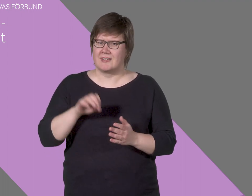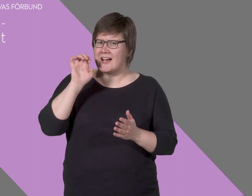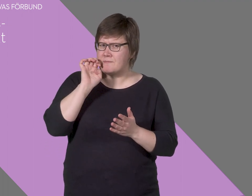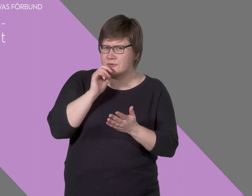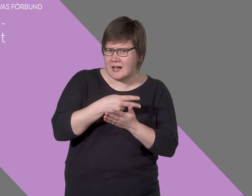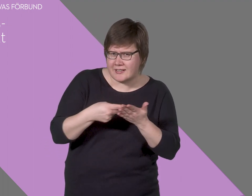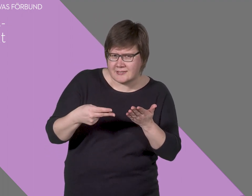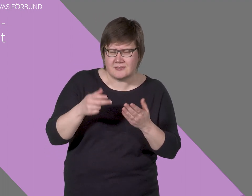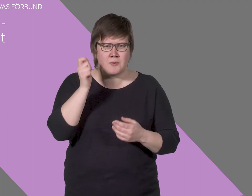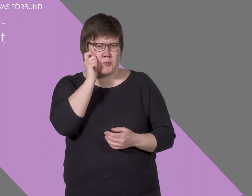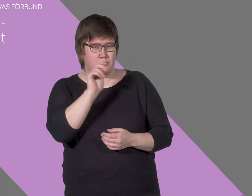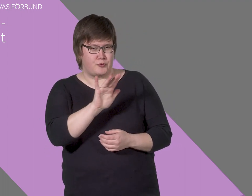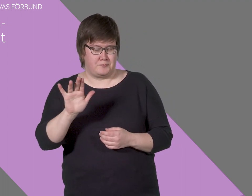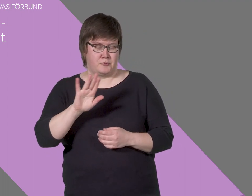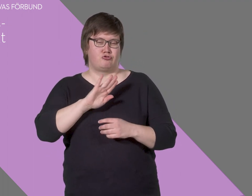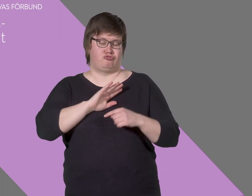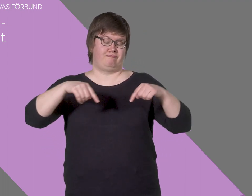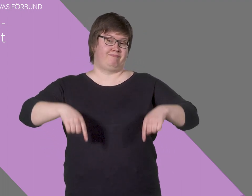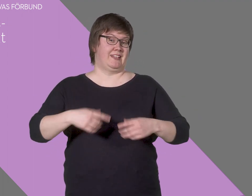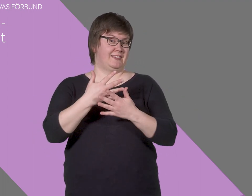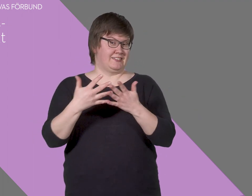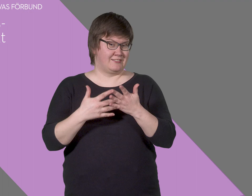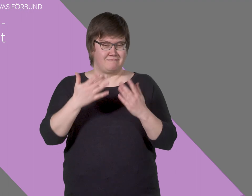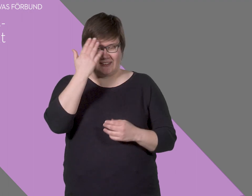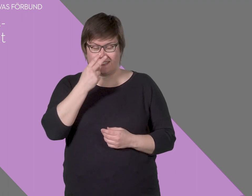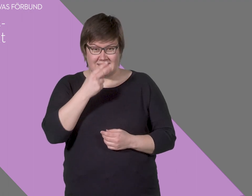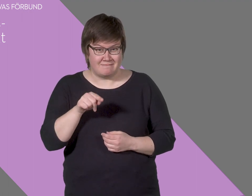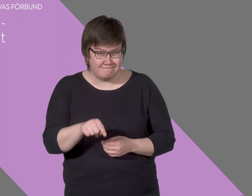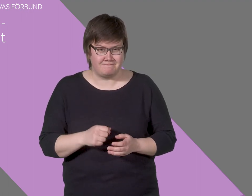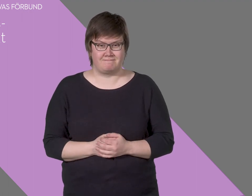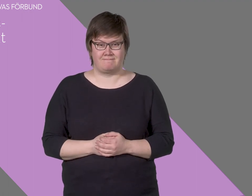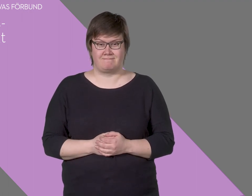E-postadressen och telefonnumret finns nedan.